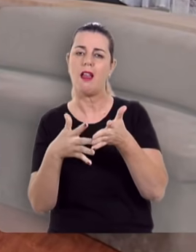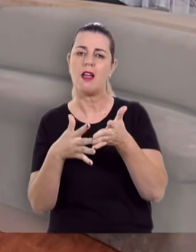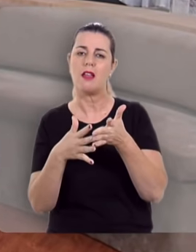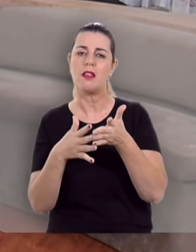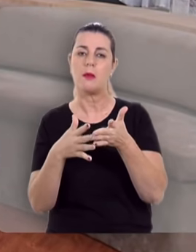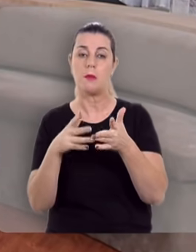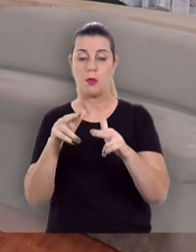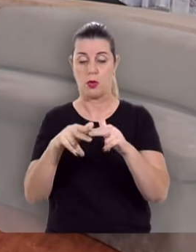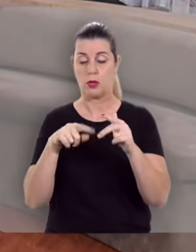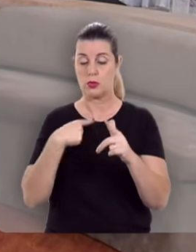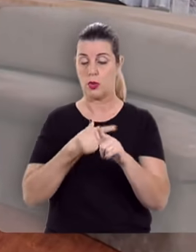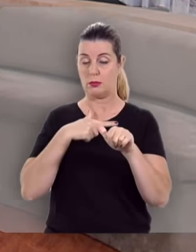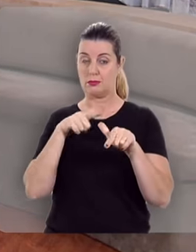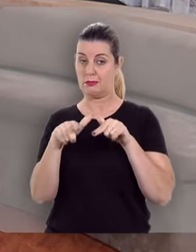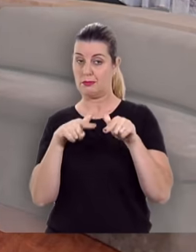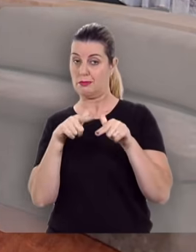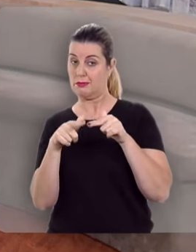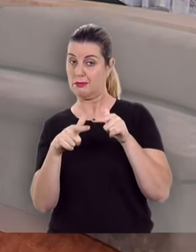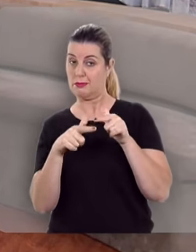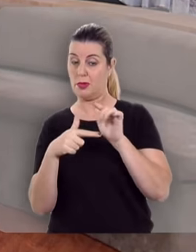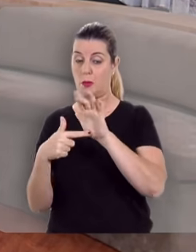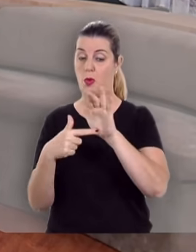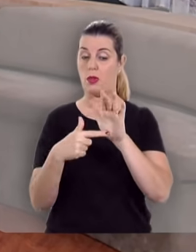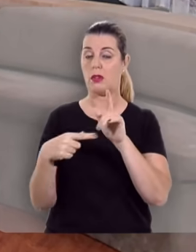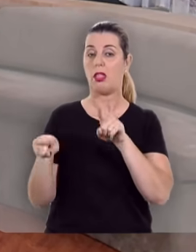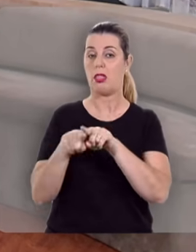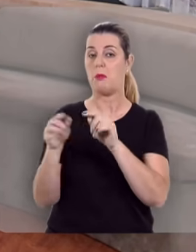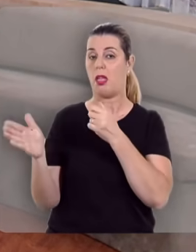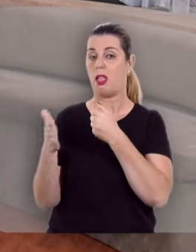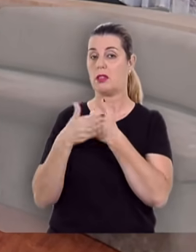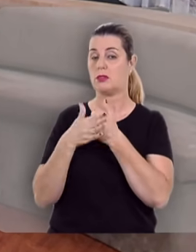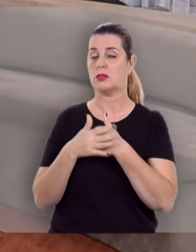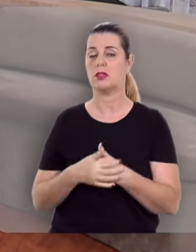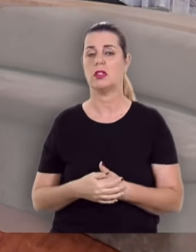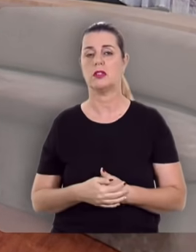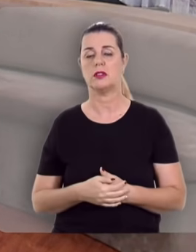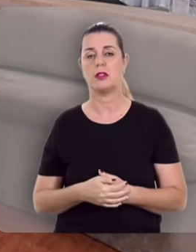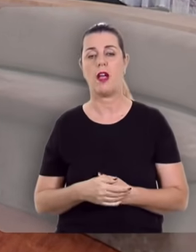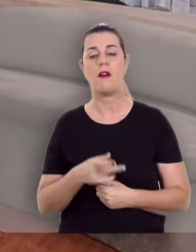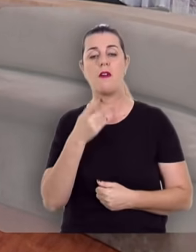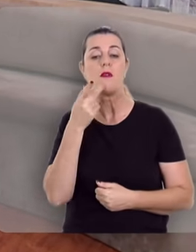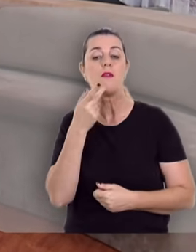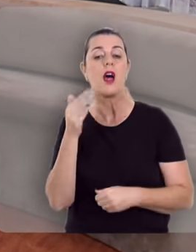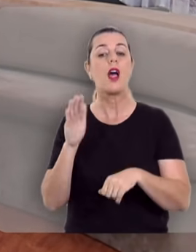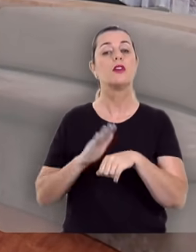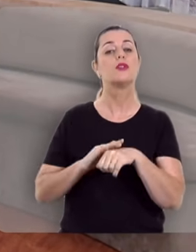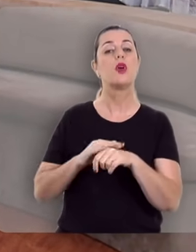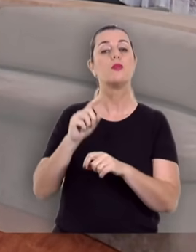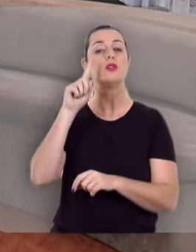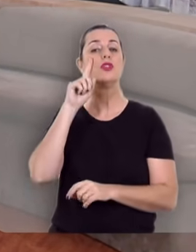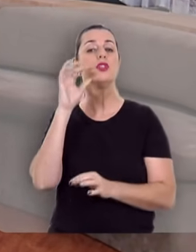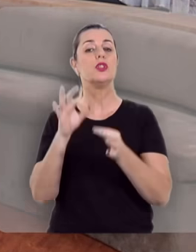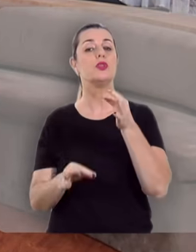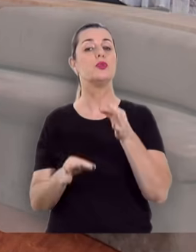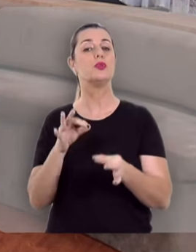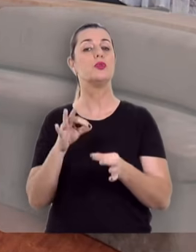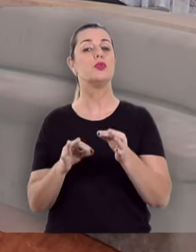Nossas obras as reveladas e às ocultas e vamos na conta no dia do juízo Pelas nossas omissões